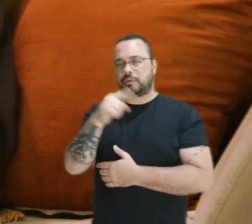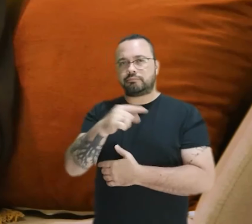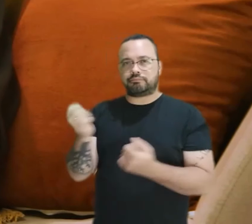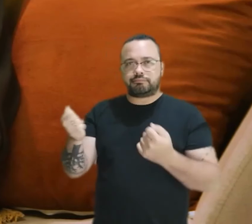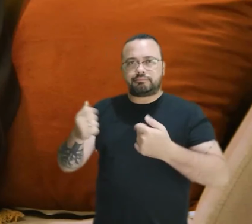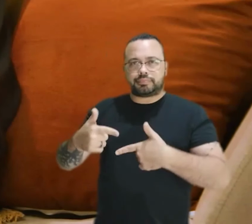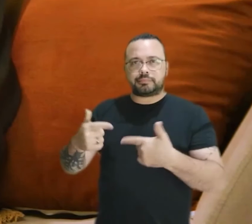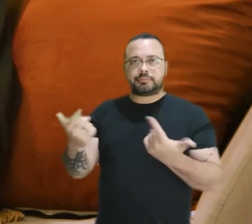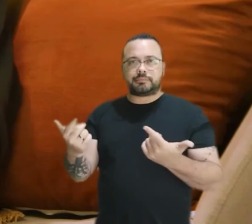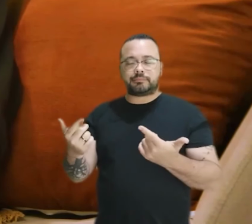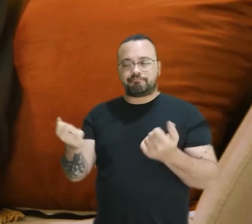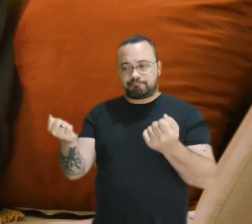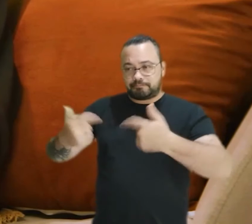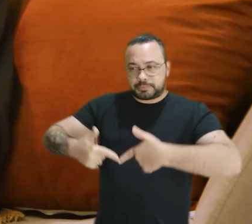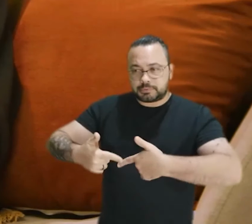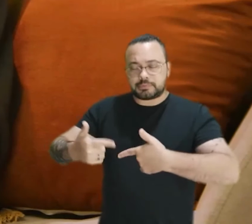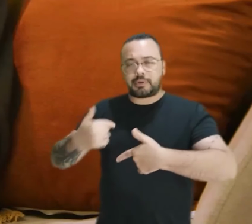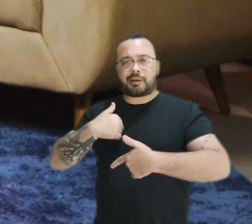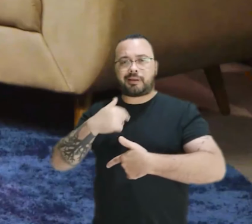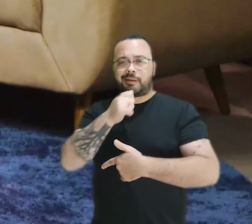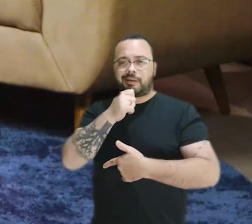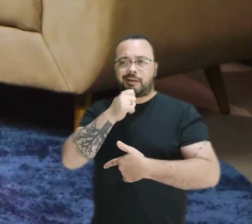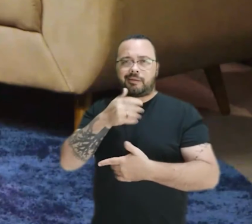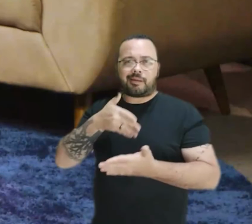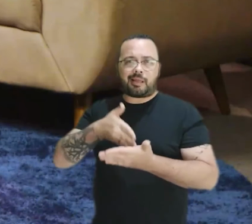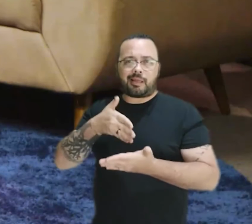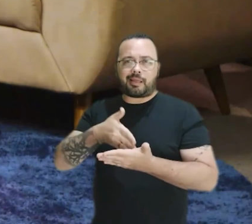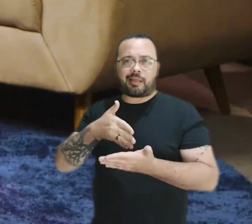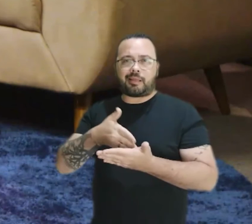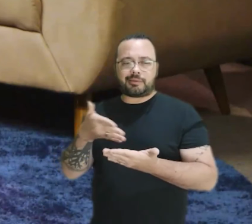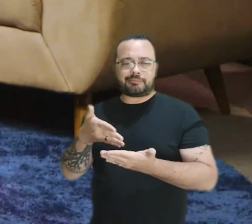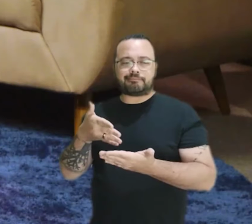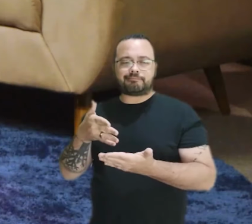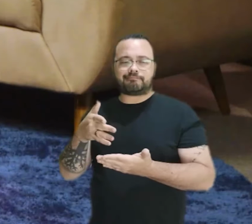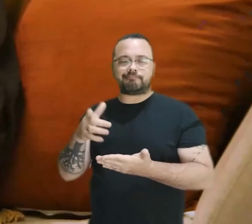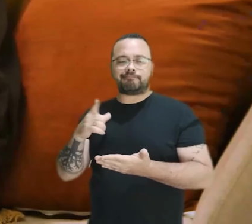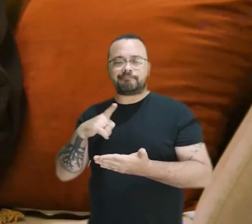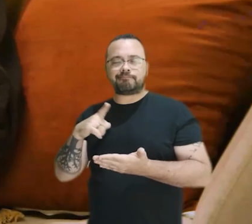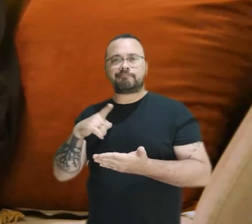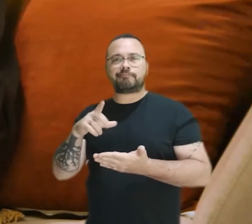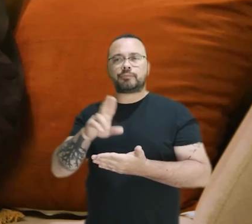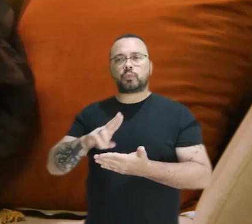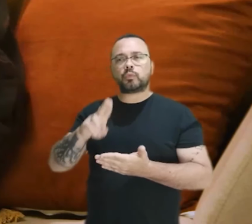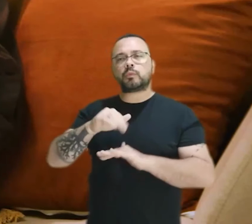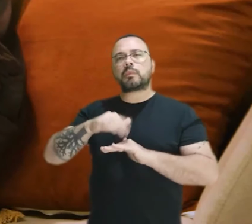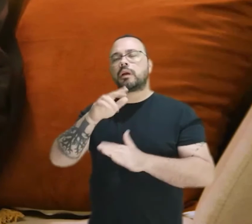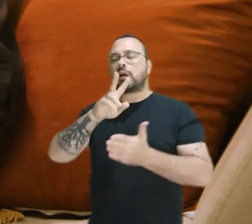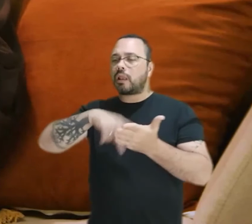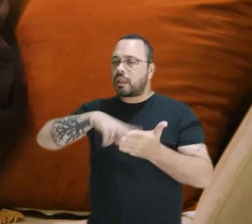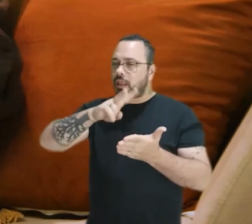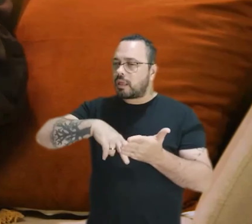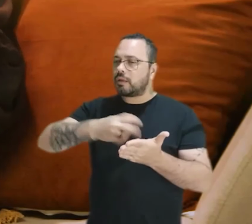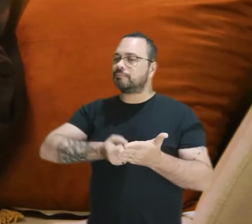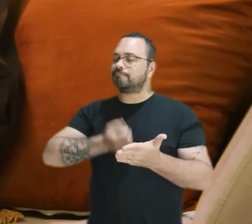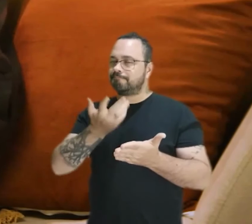Acho que eu fiquei um pouco limitada a um circuito que trabalha mais com a leitura de poesias, né?